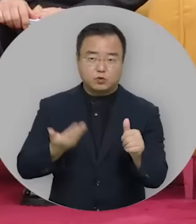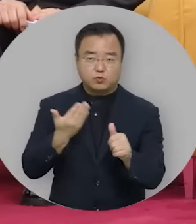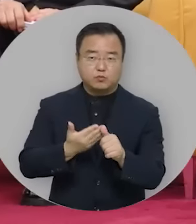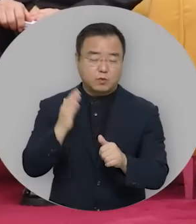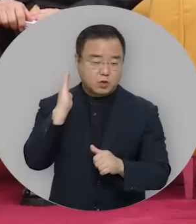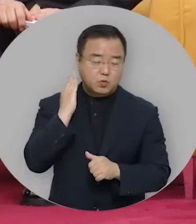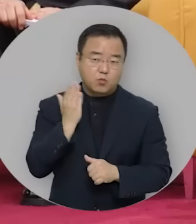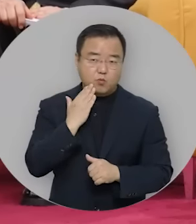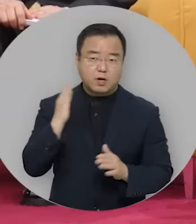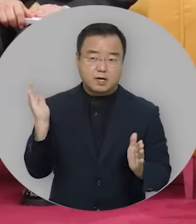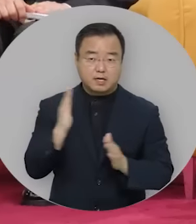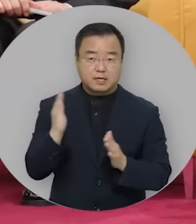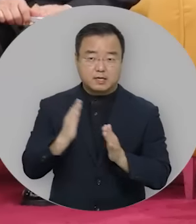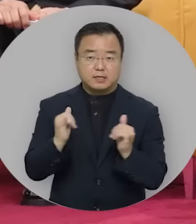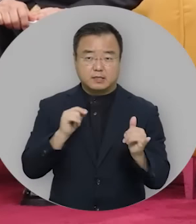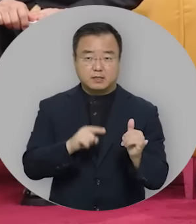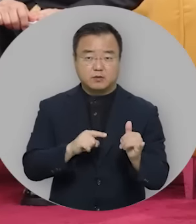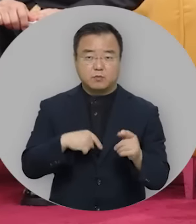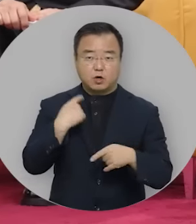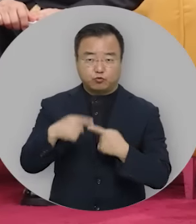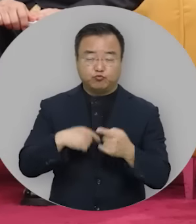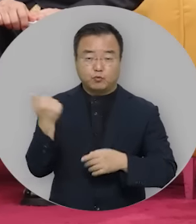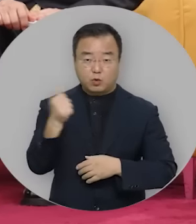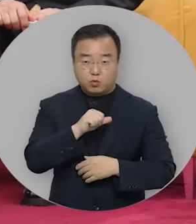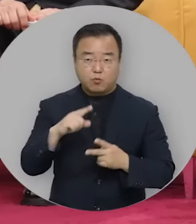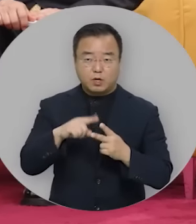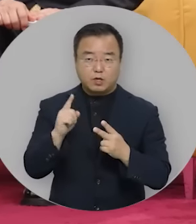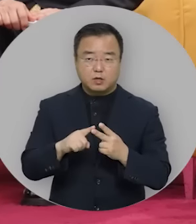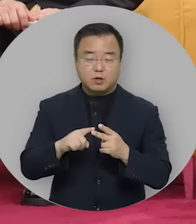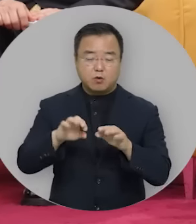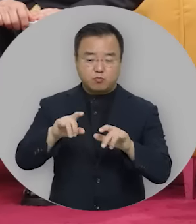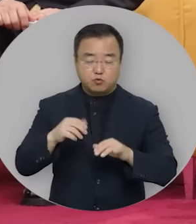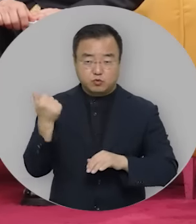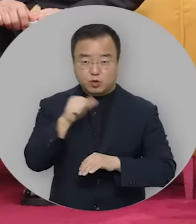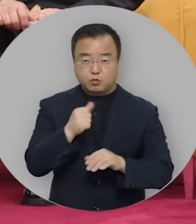또 청각장애 아이들에게는 수어 통역이나 문자 통역을 해준다든지